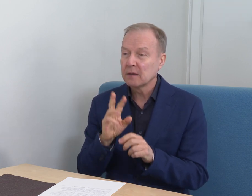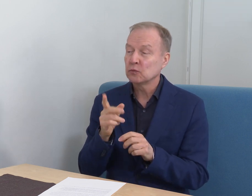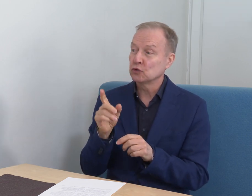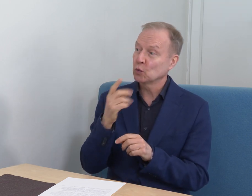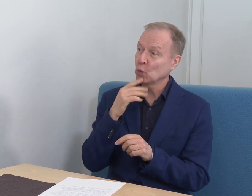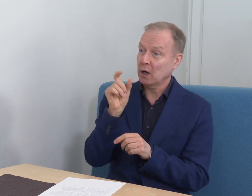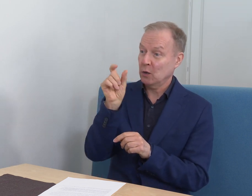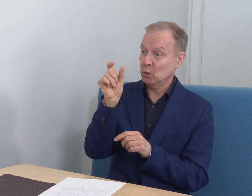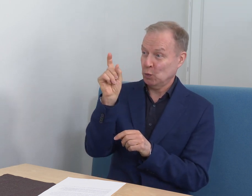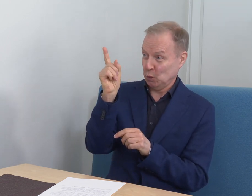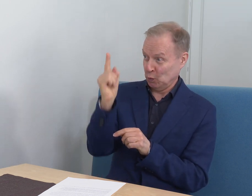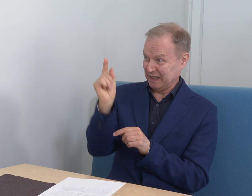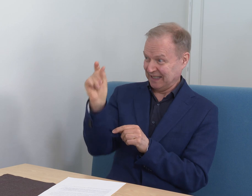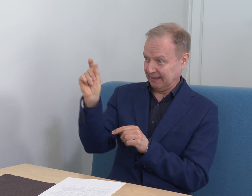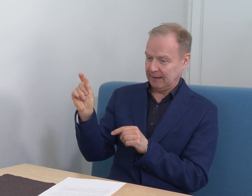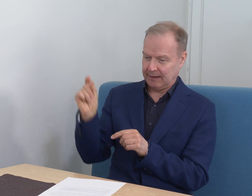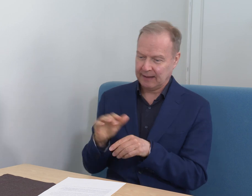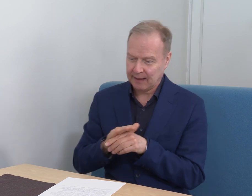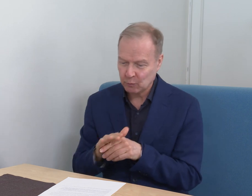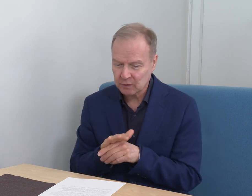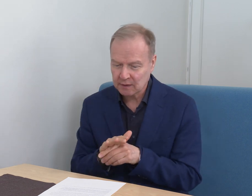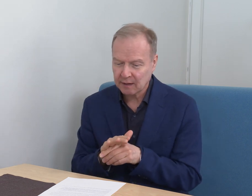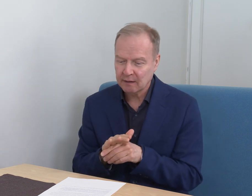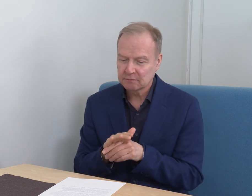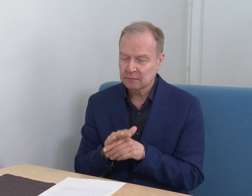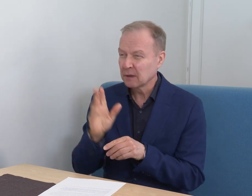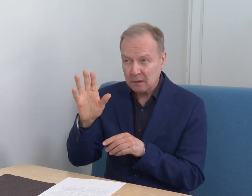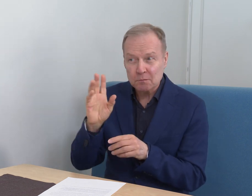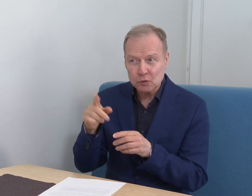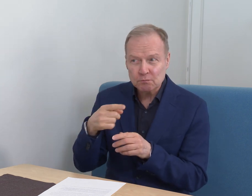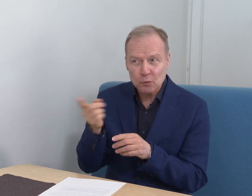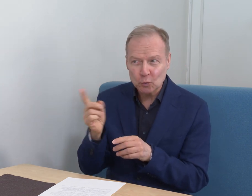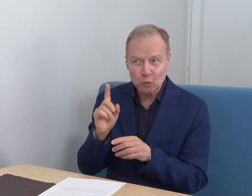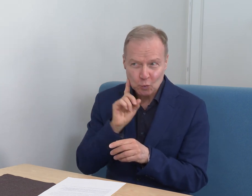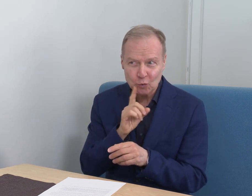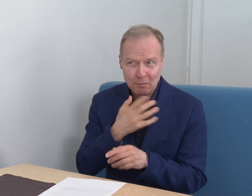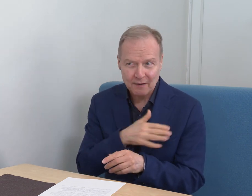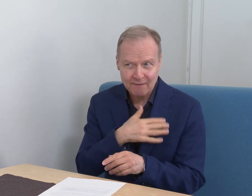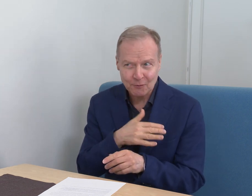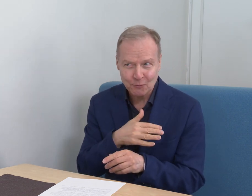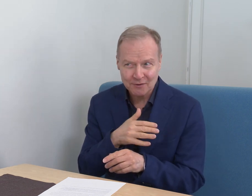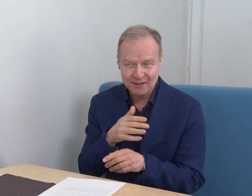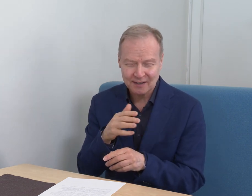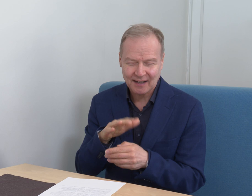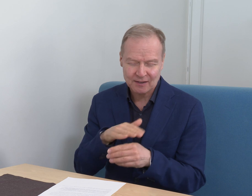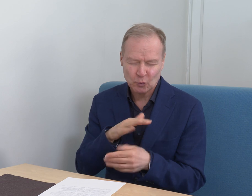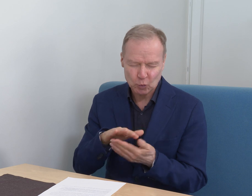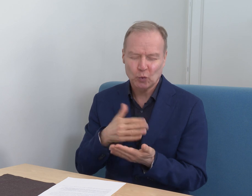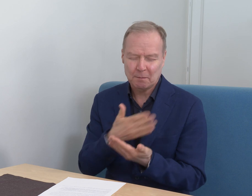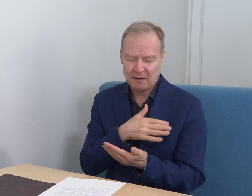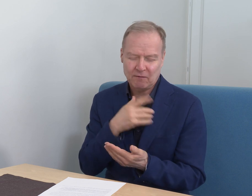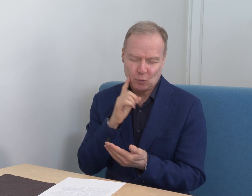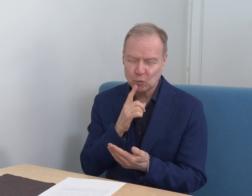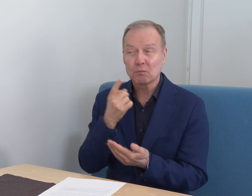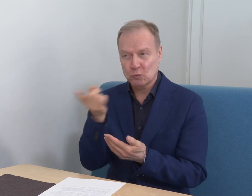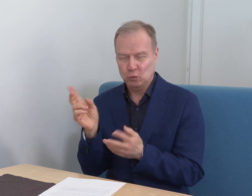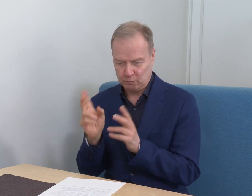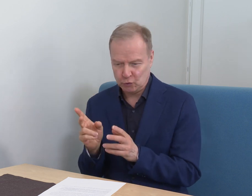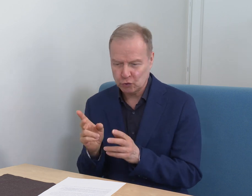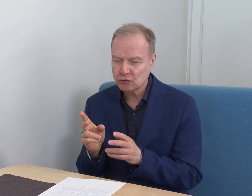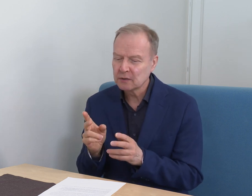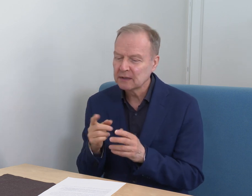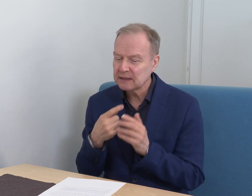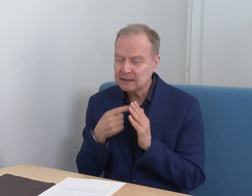Lisäksi tuetaan yksittäisiä palvelun käyttäjiä, myös muiden palvelun osalta -